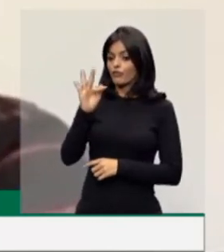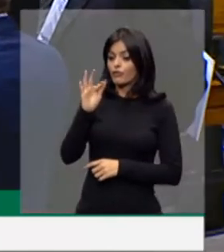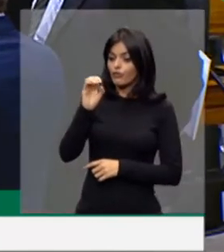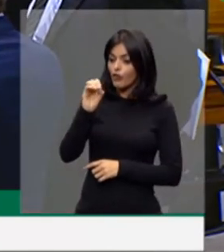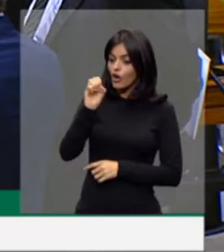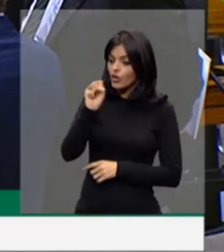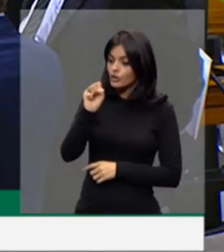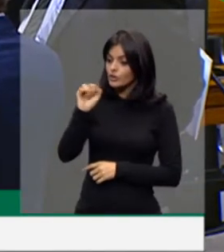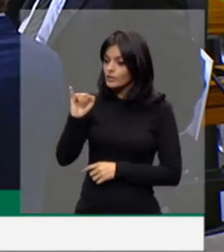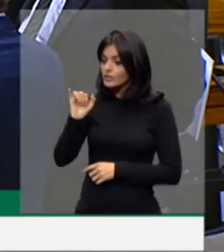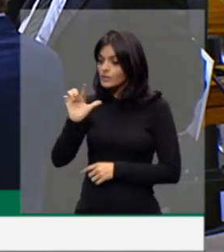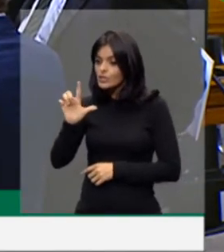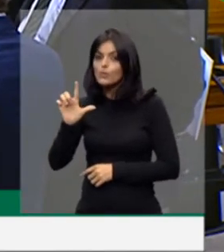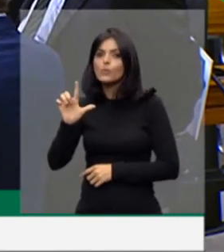OS PAÍSES CENTRAIS DA